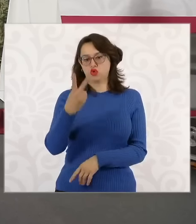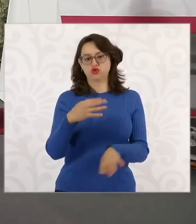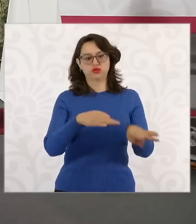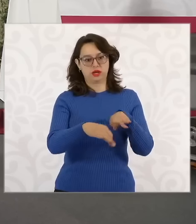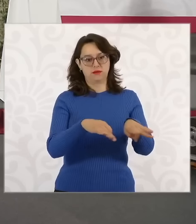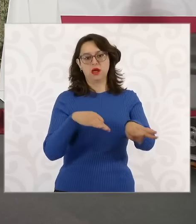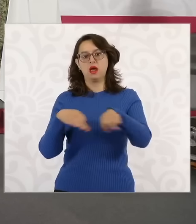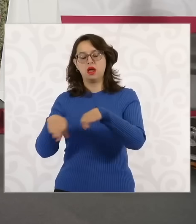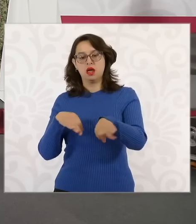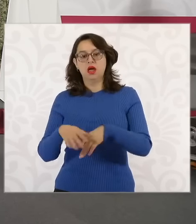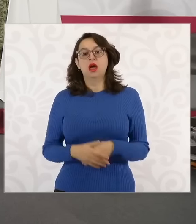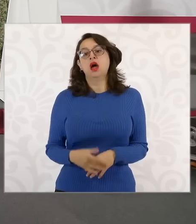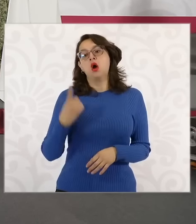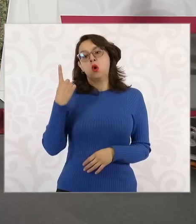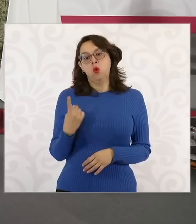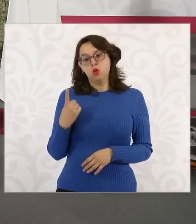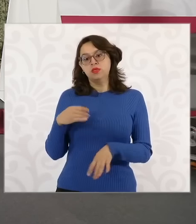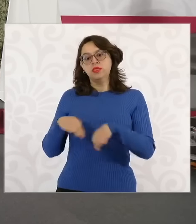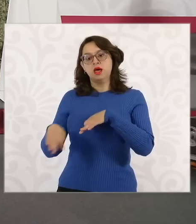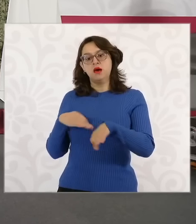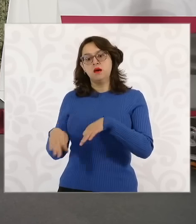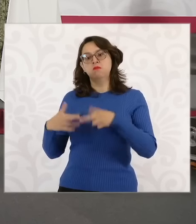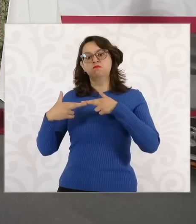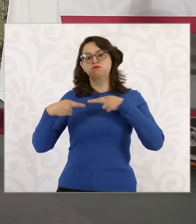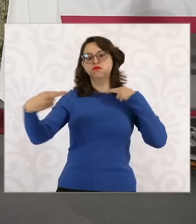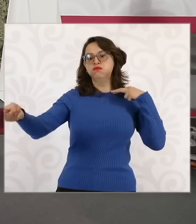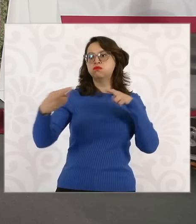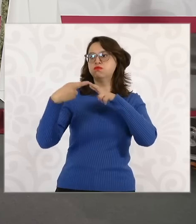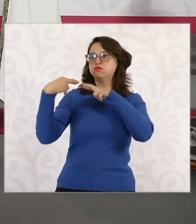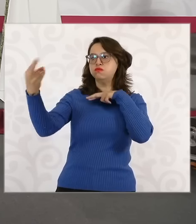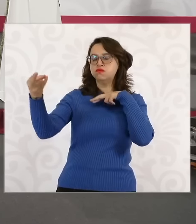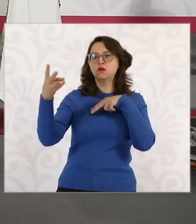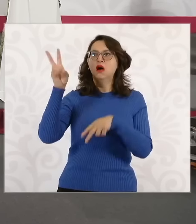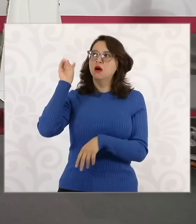un frente de catenaria que es los cables eléctricos donde va a ir pegado, energizándose el